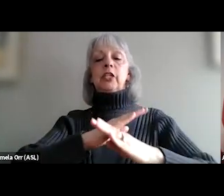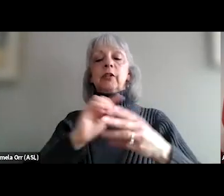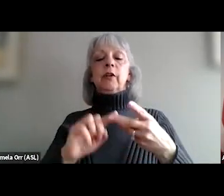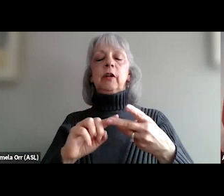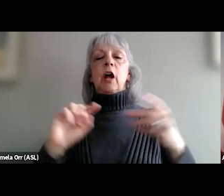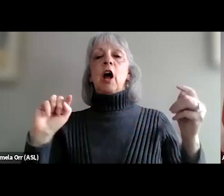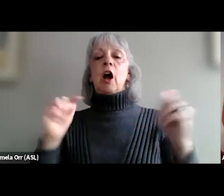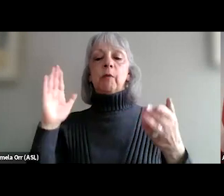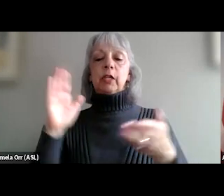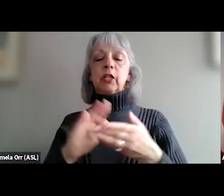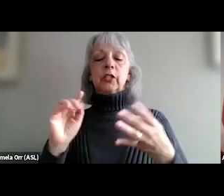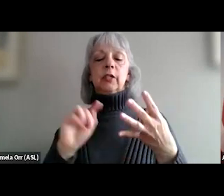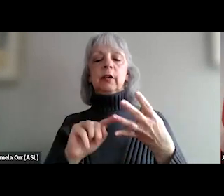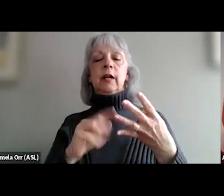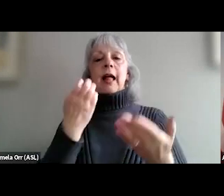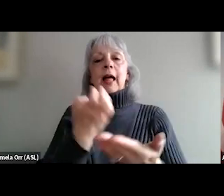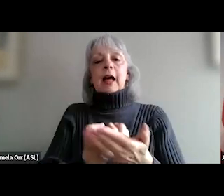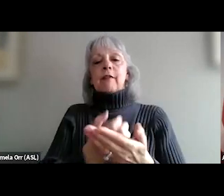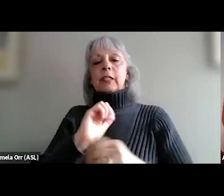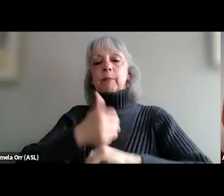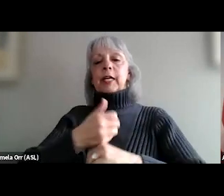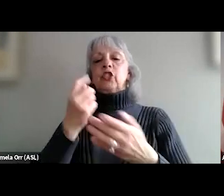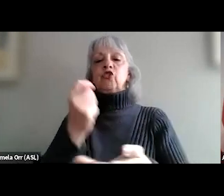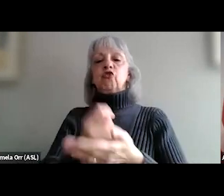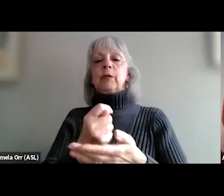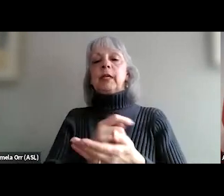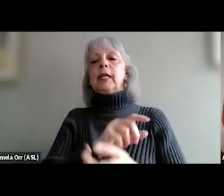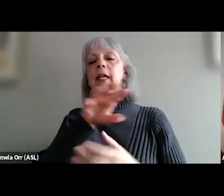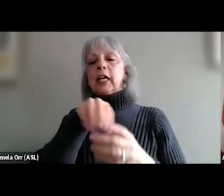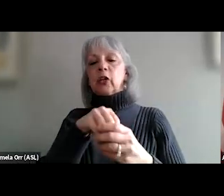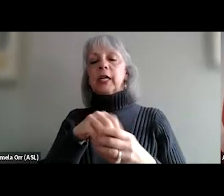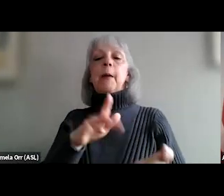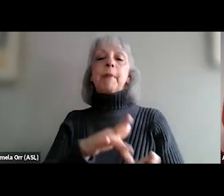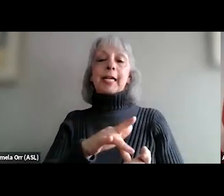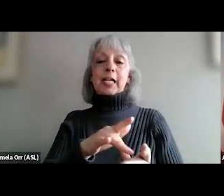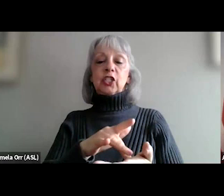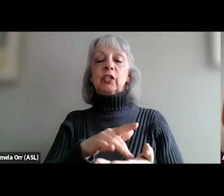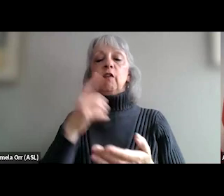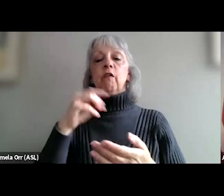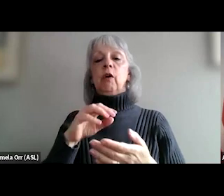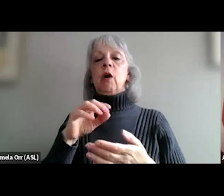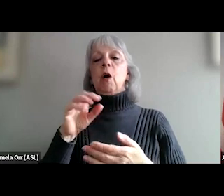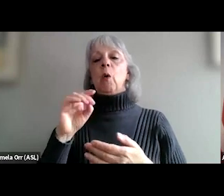tratamiento basado en evidencia, particularmente incluyendo medicación para el trastorno por uso de opioides